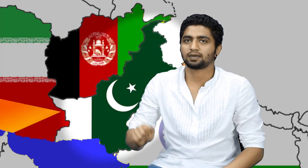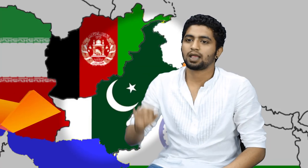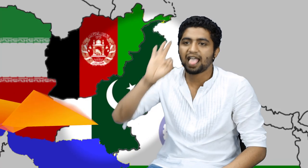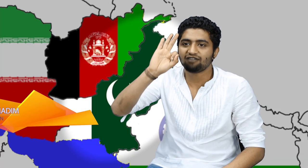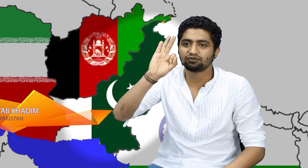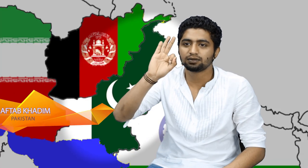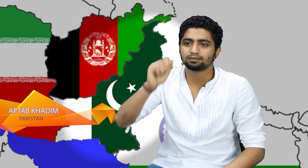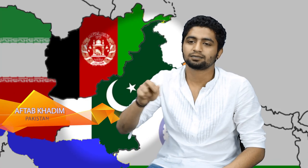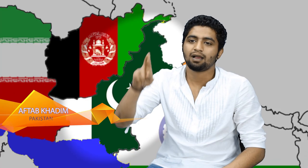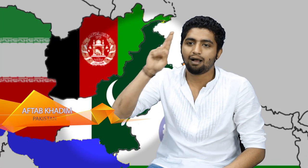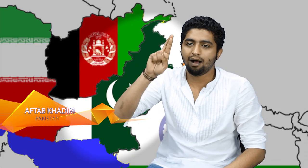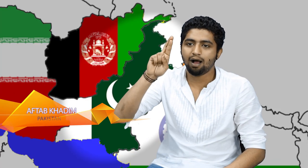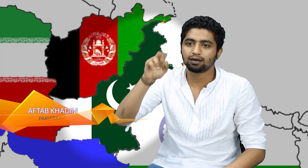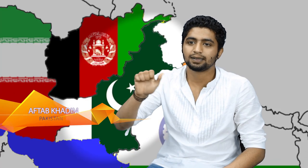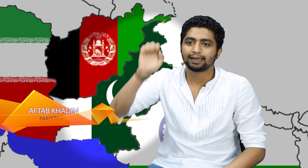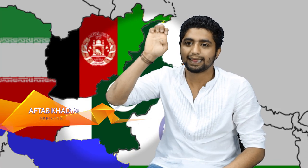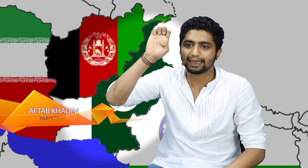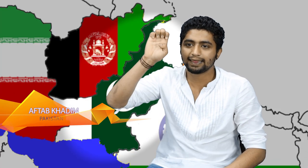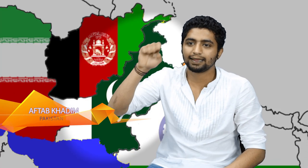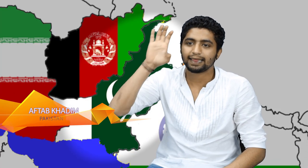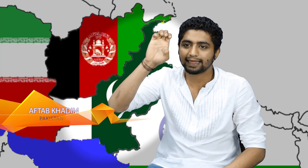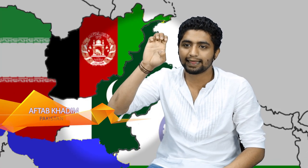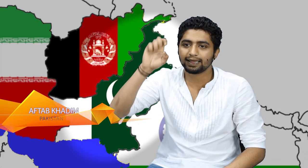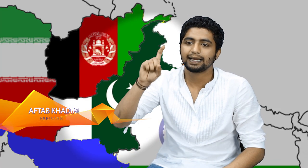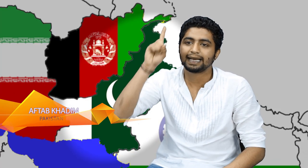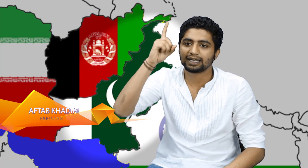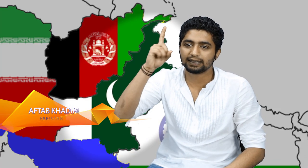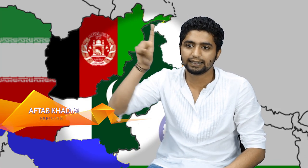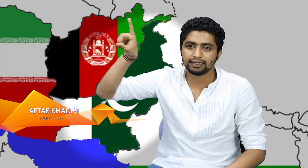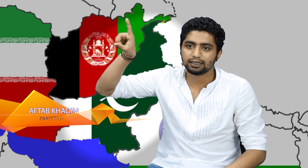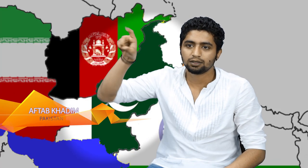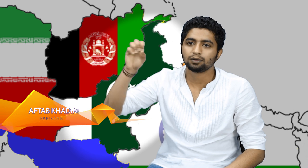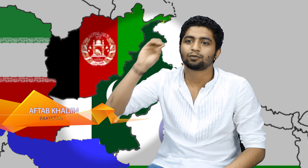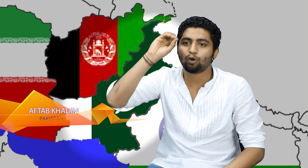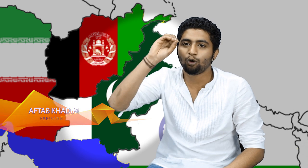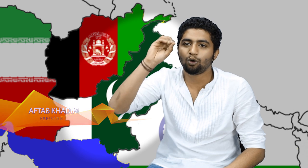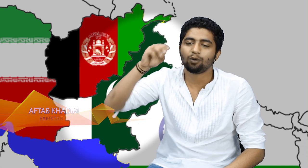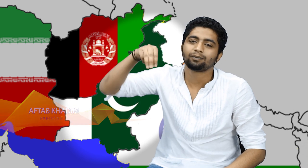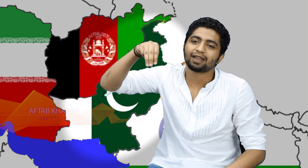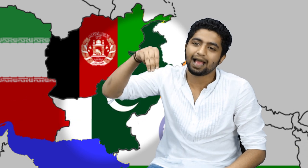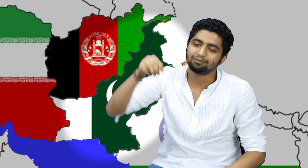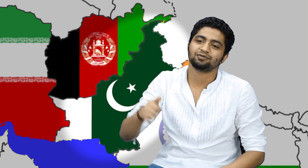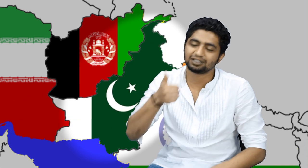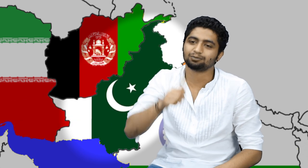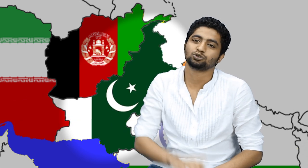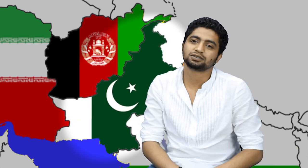F - r - e - e - d - o - m.